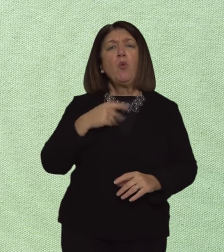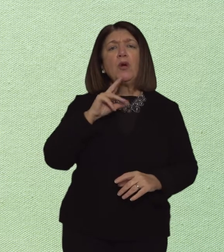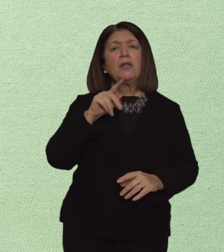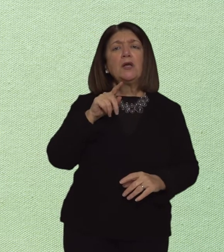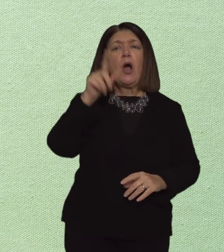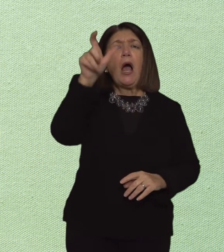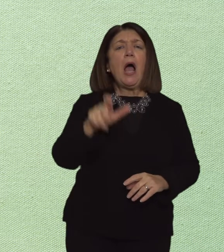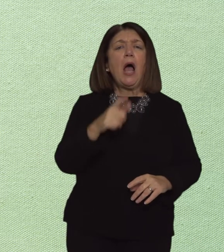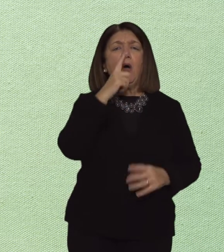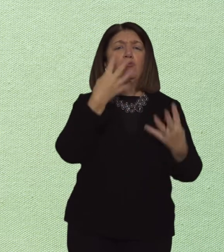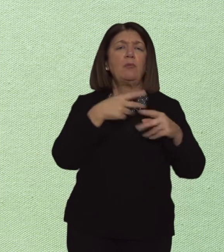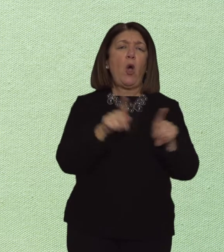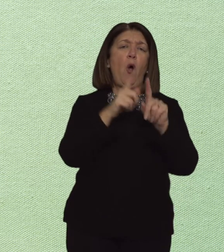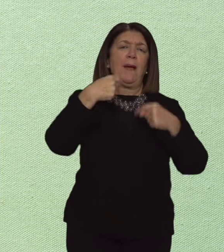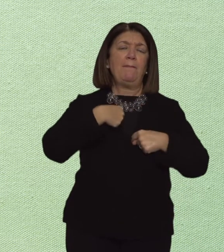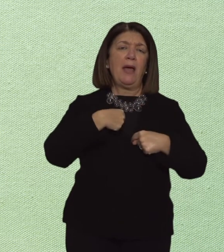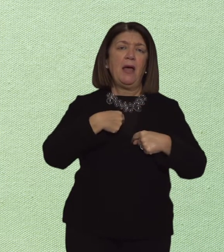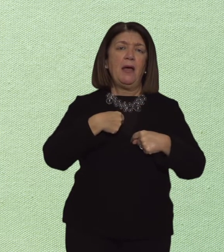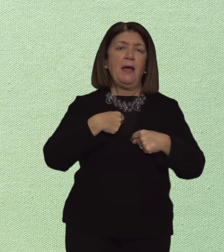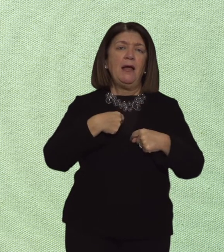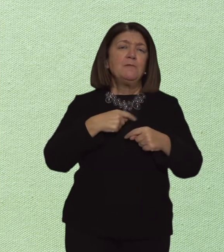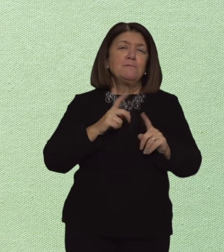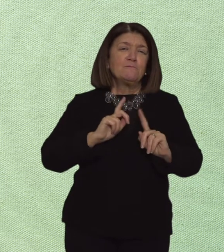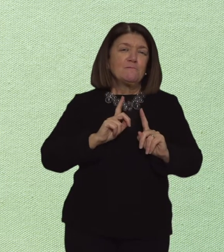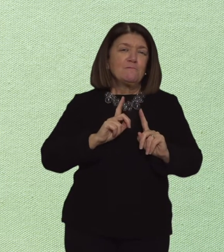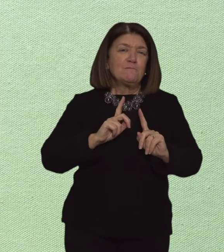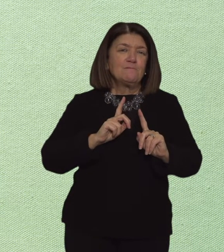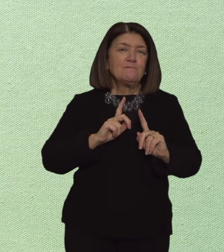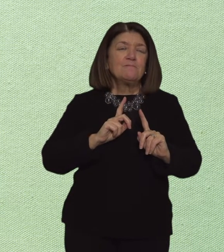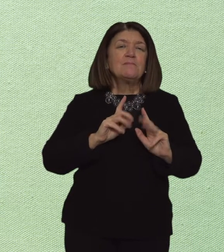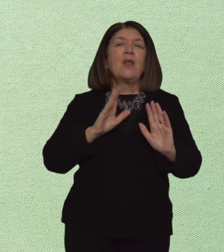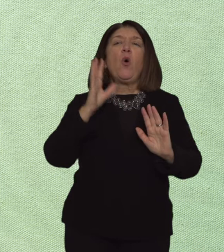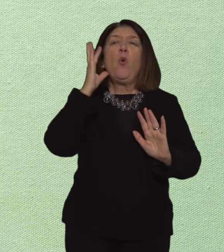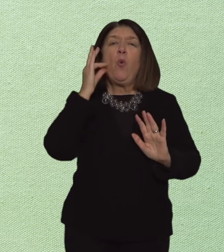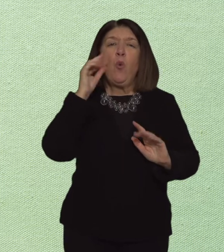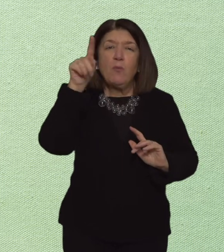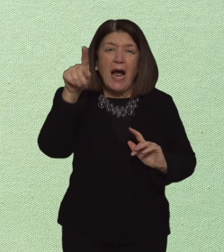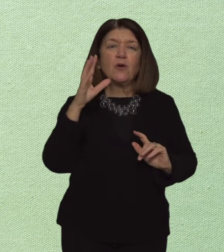sua molteplicità, nella sua espressione della molteplicità delle sue identità per esempio